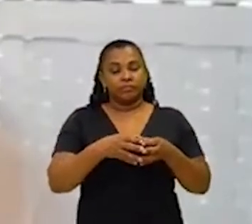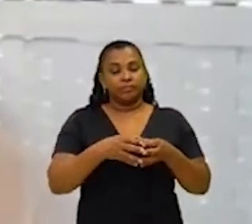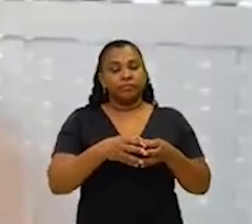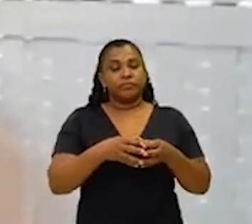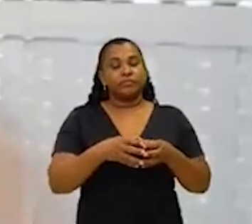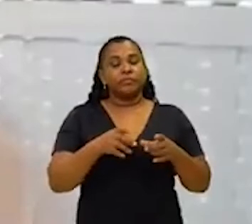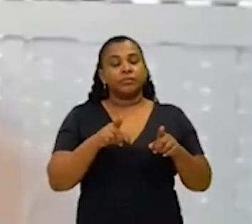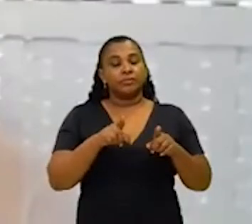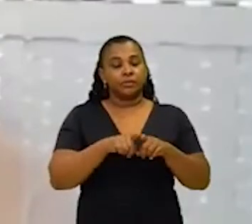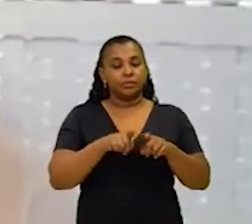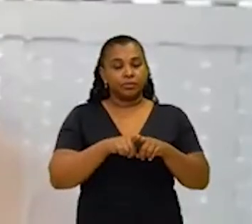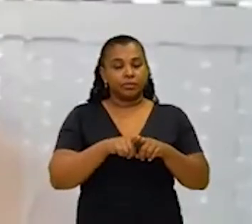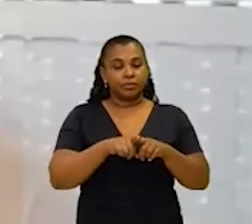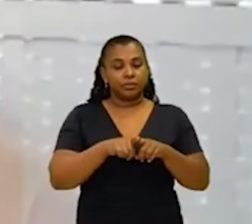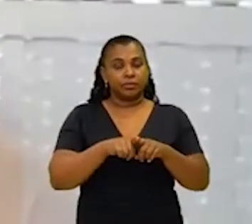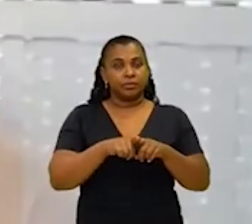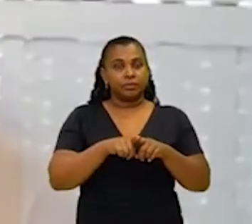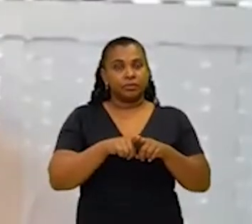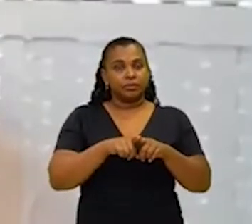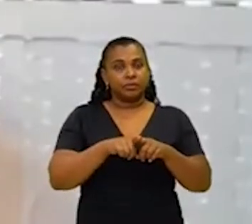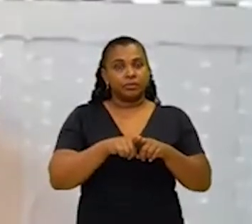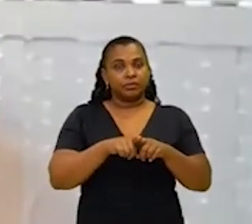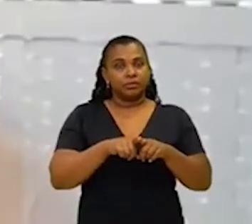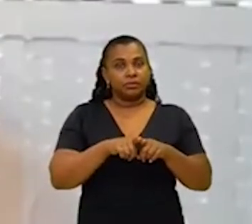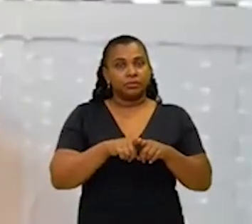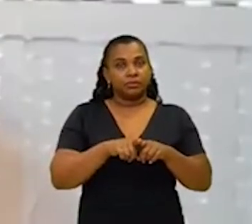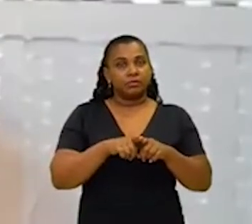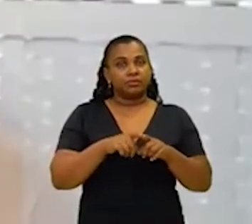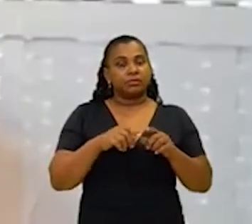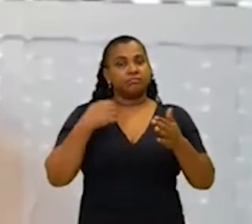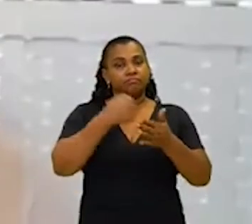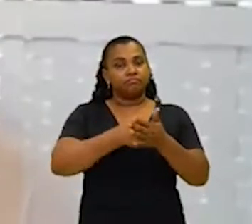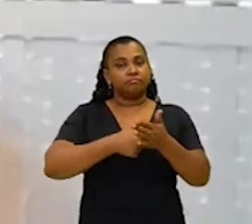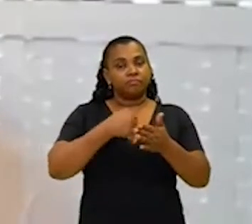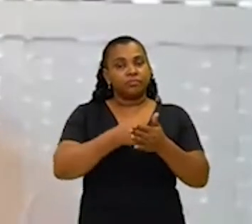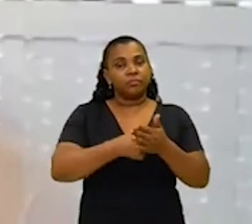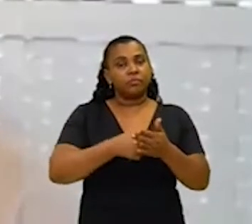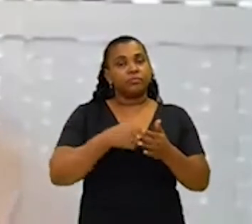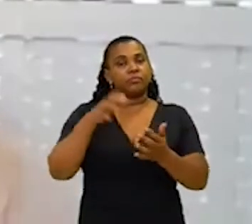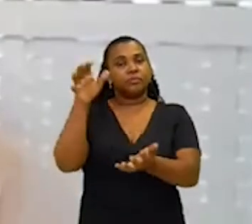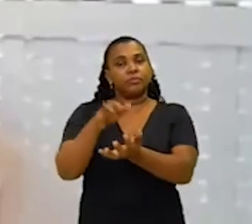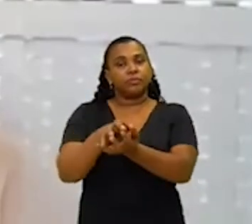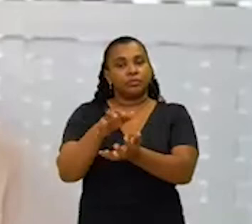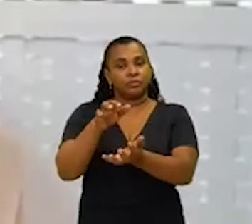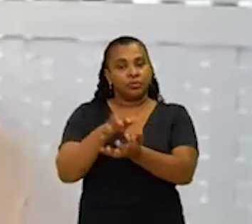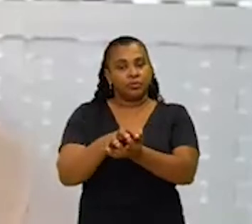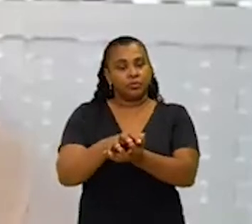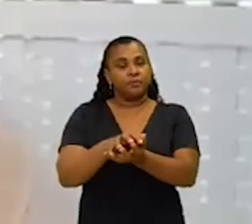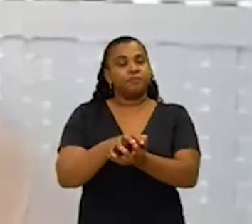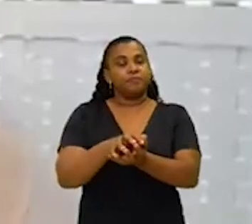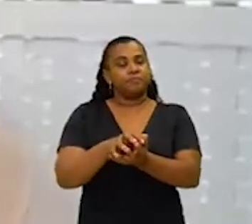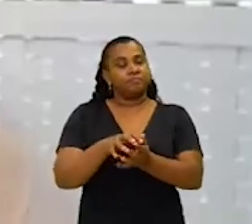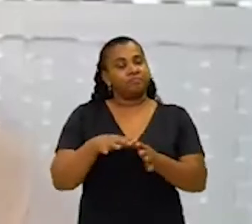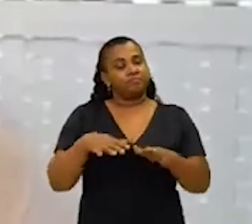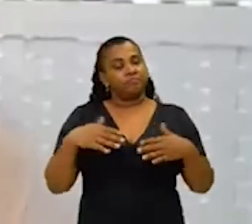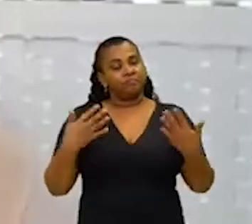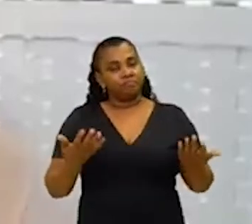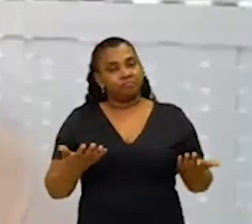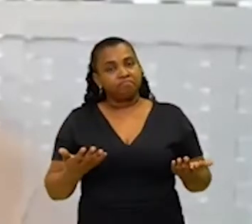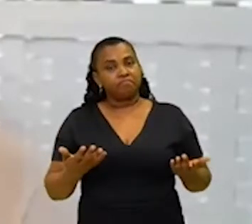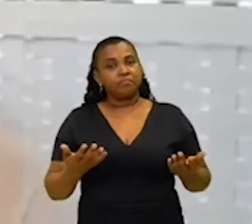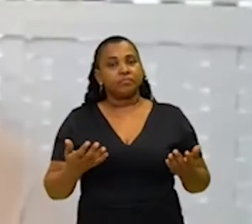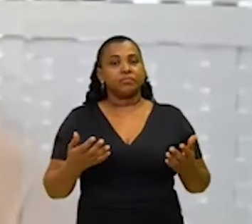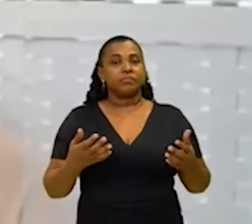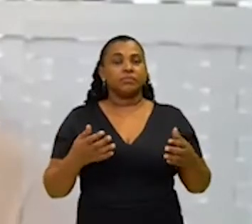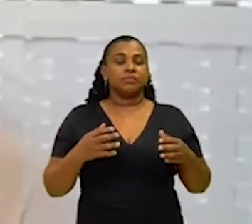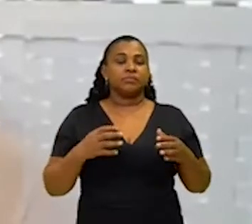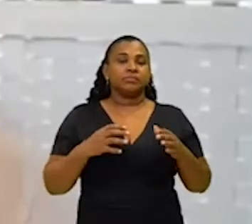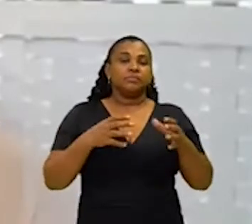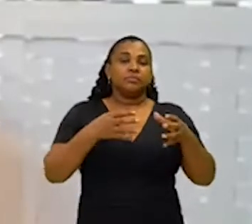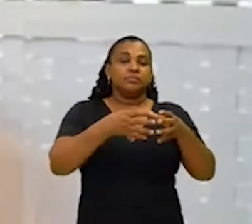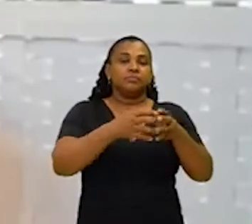Beyoncé da manada ativista em Pernambuco então a as candidaturas coletivas neste momento o caso né